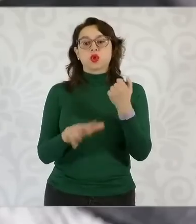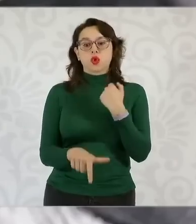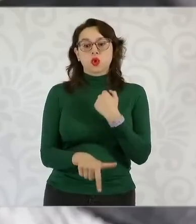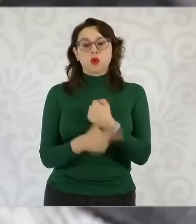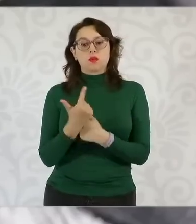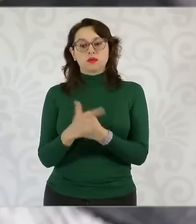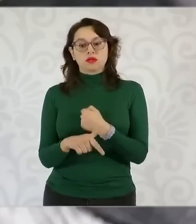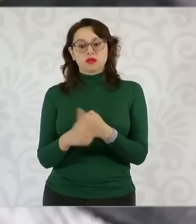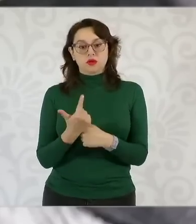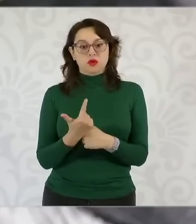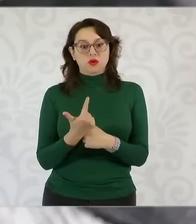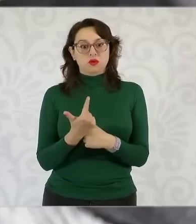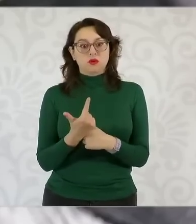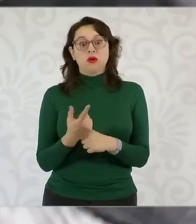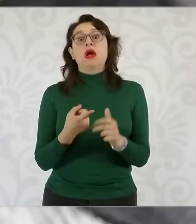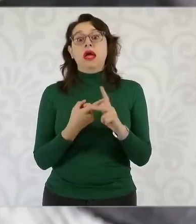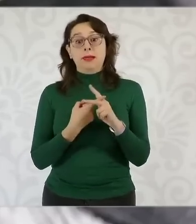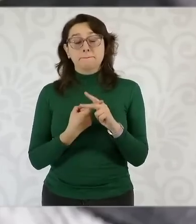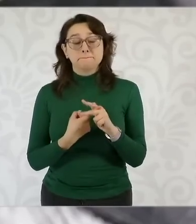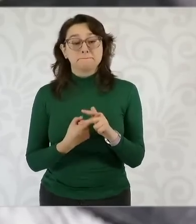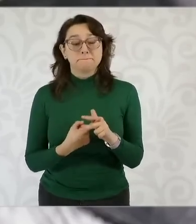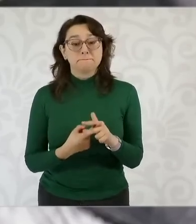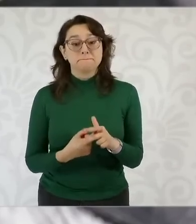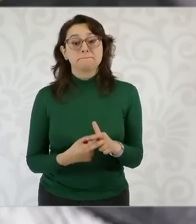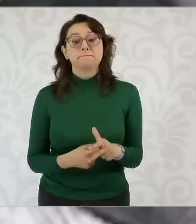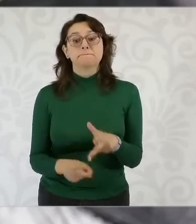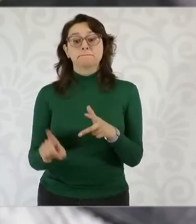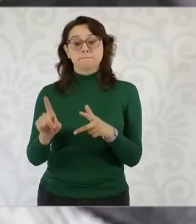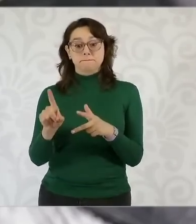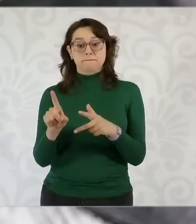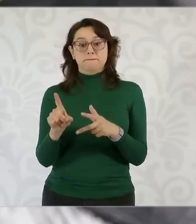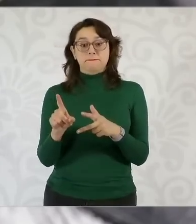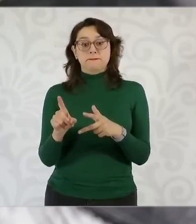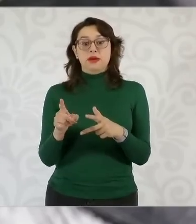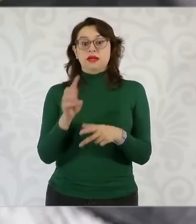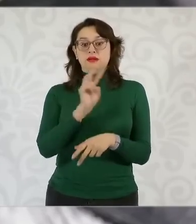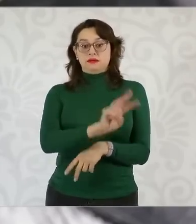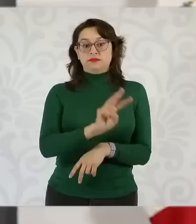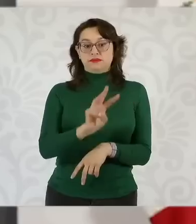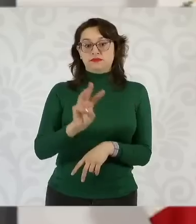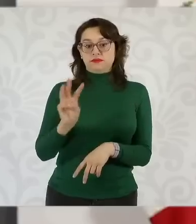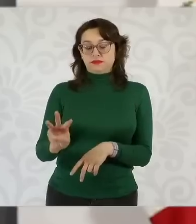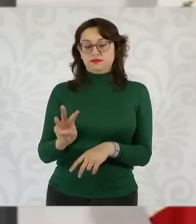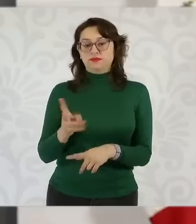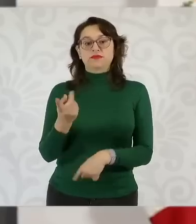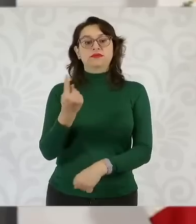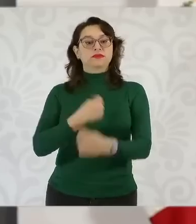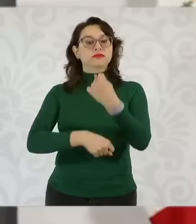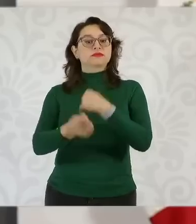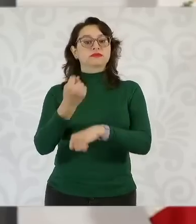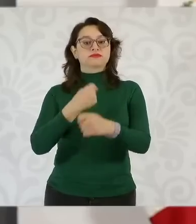y creo que fuimos Pioneros en la industria para lanzar un sitio en línea y tener esta experiencia